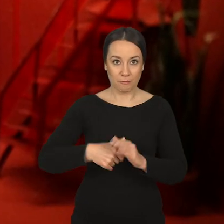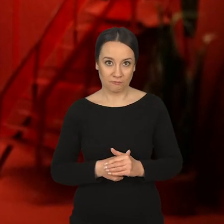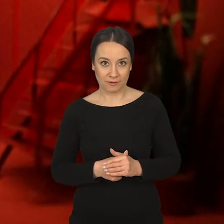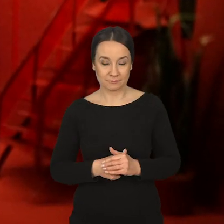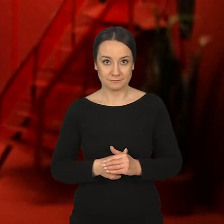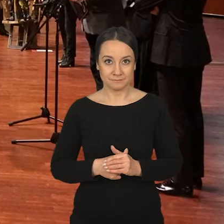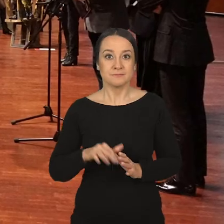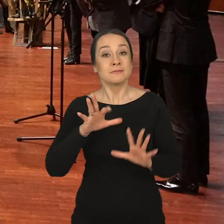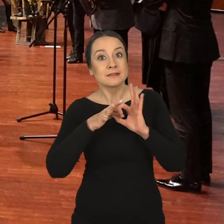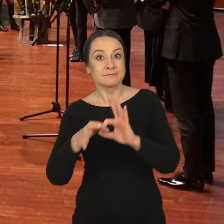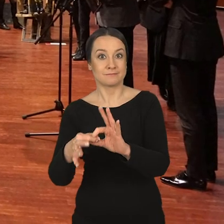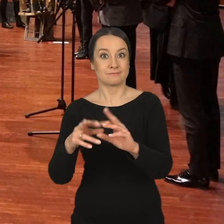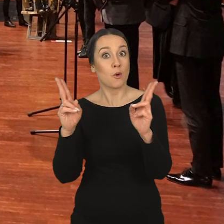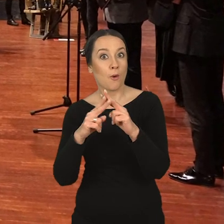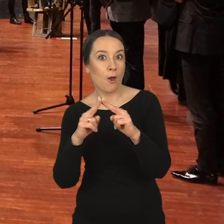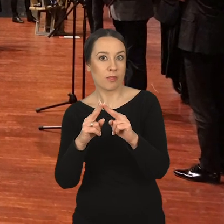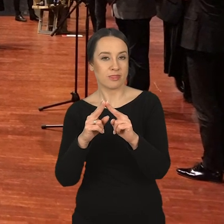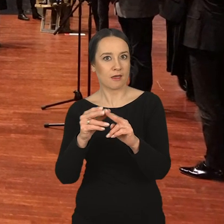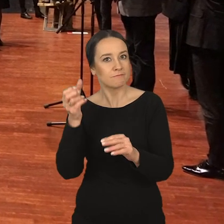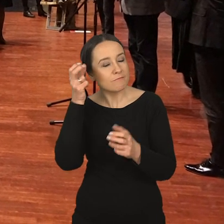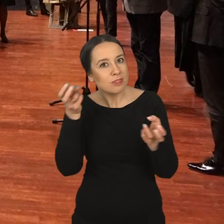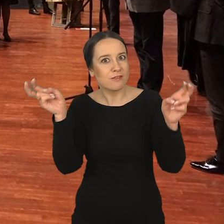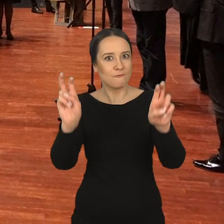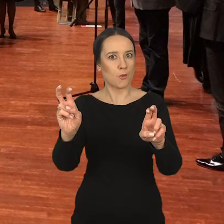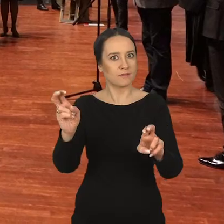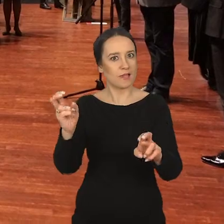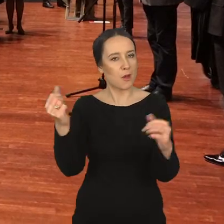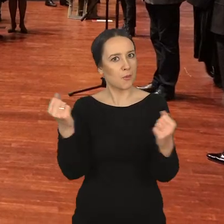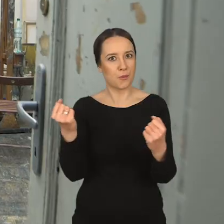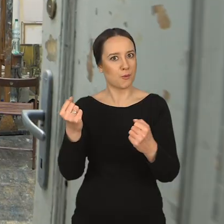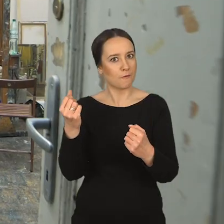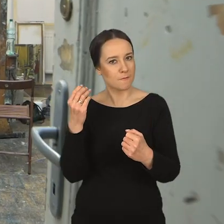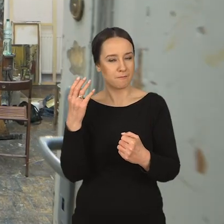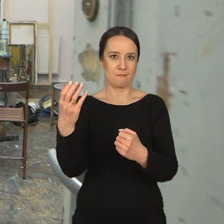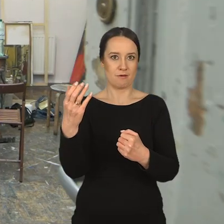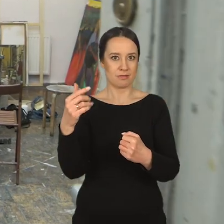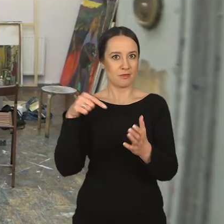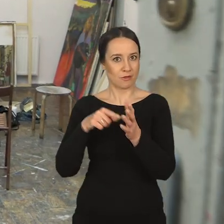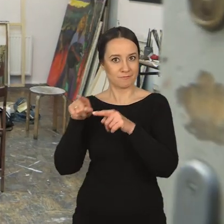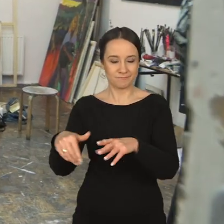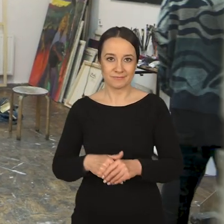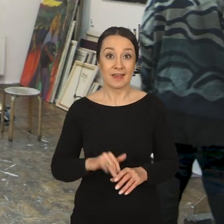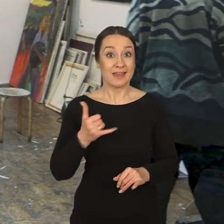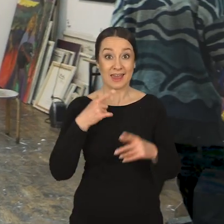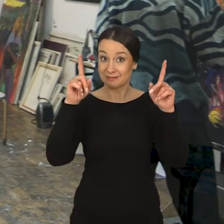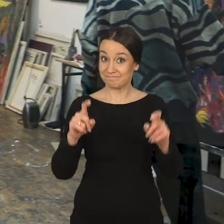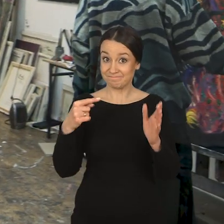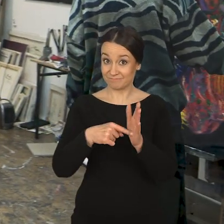Mają do czynienia także z wybitnymi twórcami tej dyscypliny. Samuel Kłoda: Przychodząc tutaj właściwie nie miałem żadnych oczekiwań.